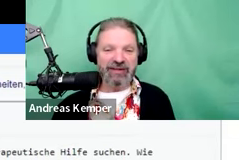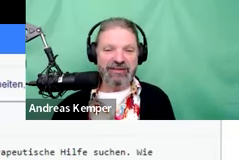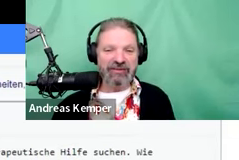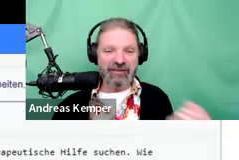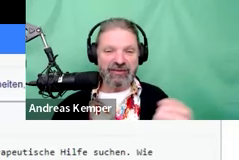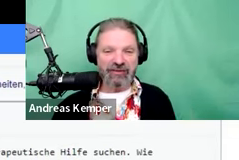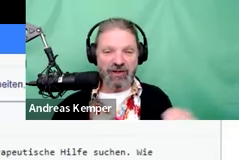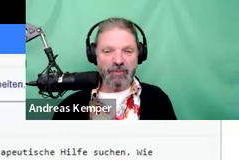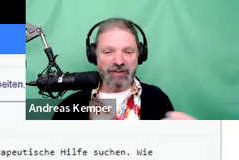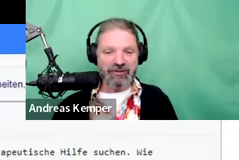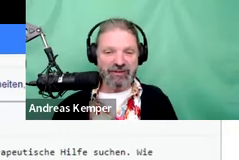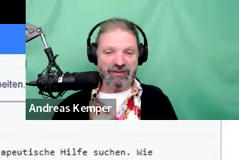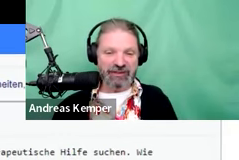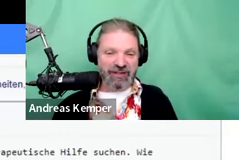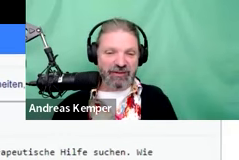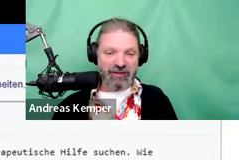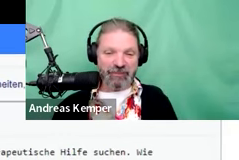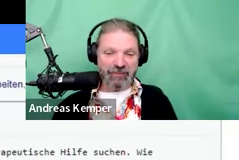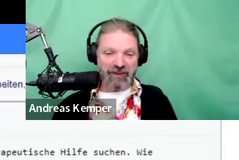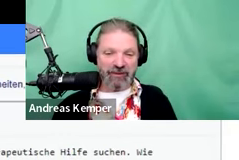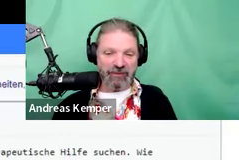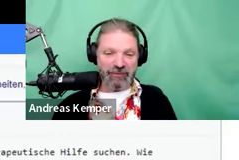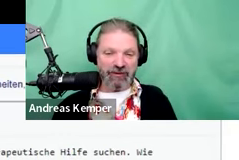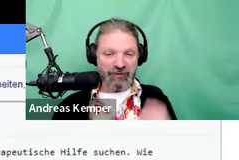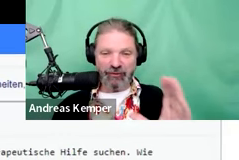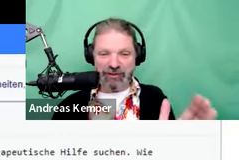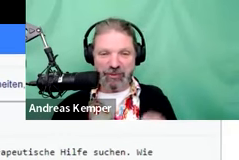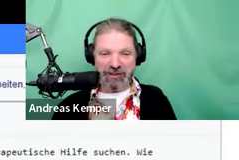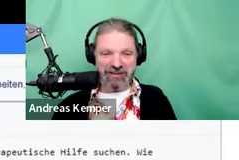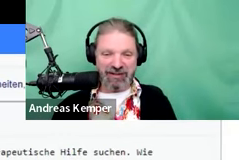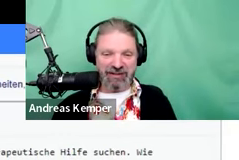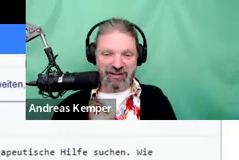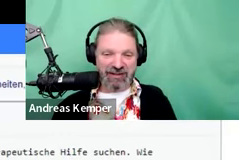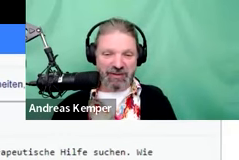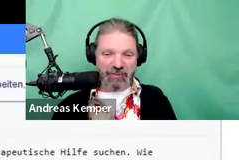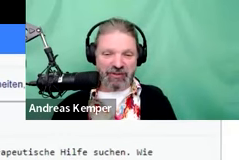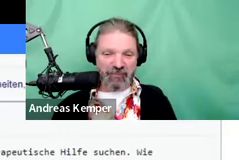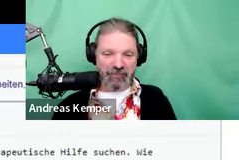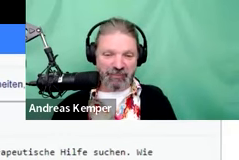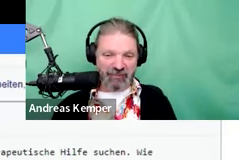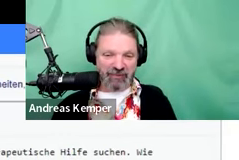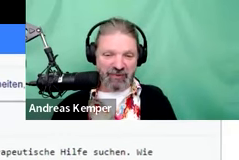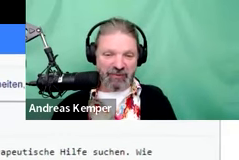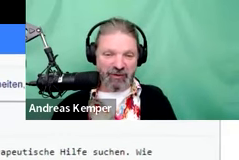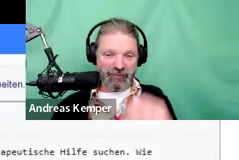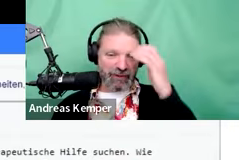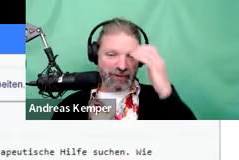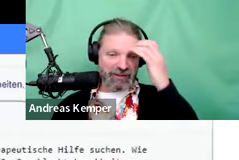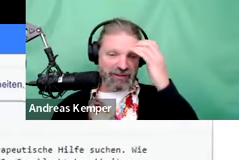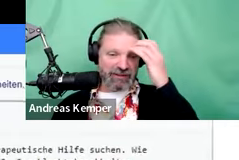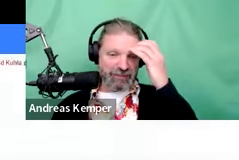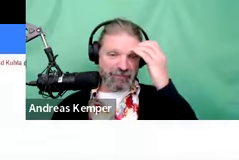Da ist die Frage, ob man das dann zusammenführt. Das sind so die Schwierigkeiten bei diesem Vorgehen.